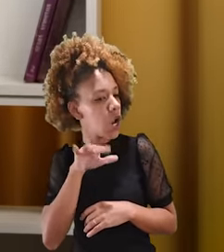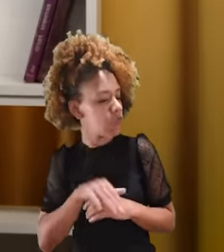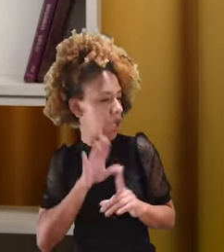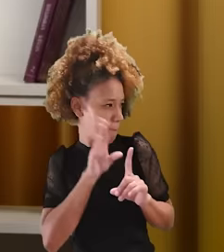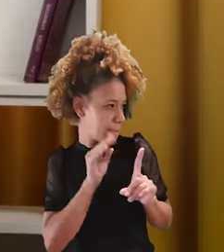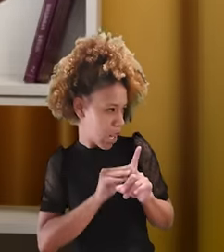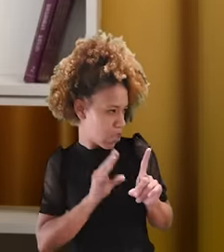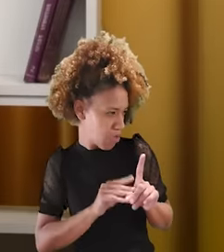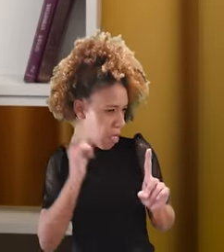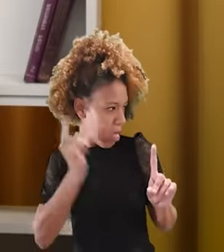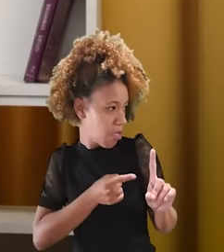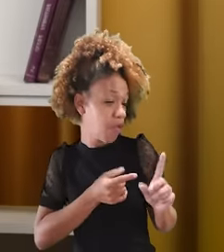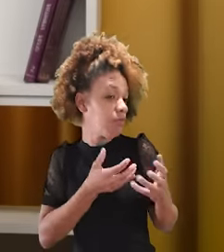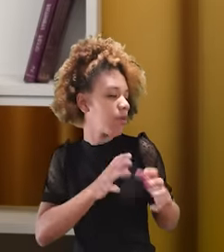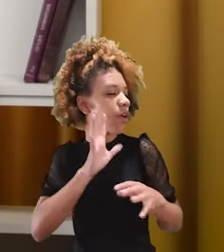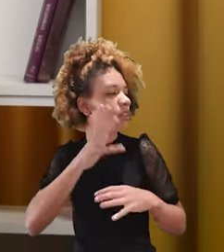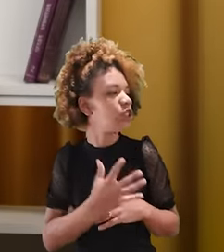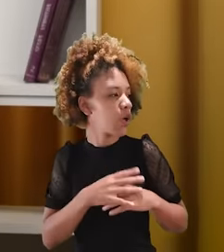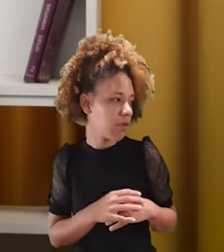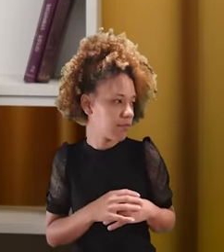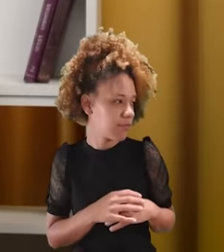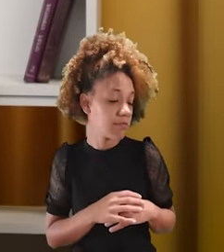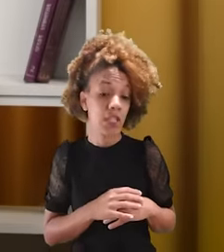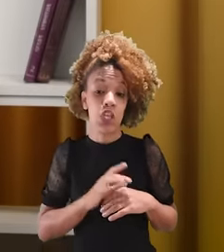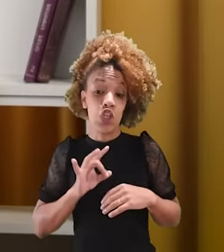que tava tendo acusação não querem que resolva a questão da pedofilia querem que esse cara que